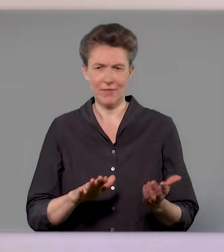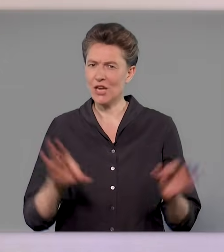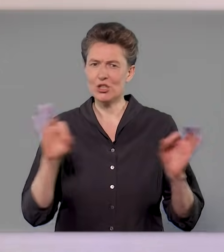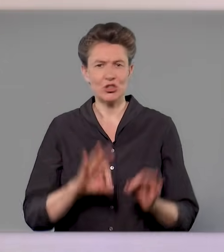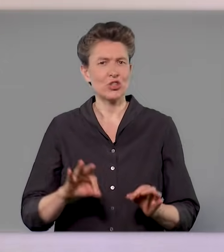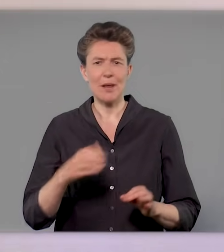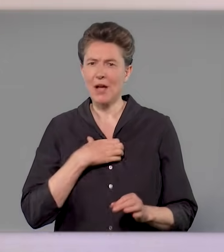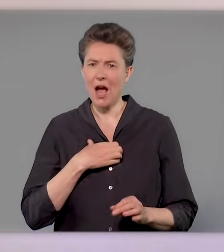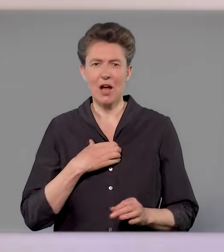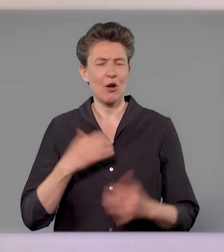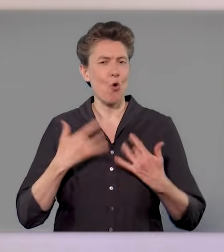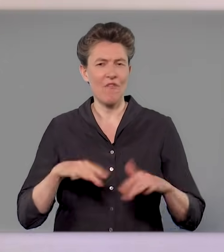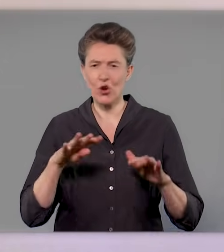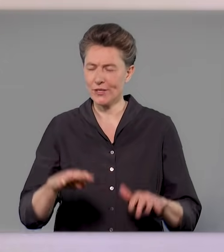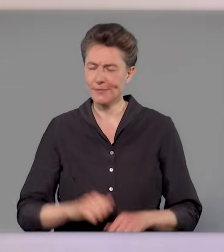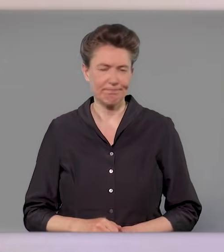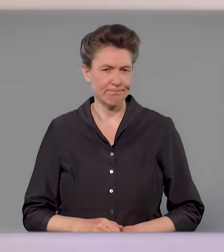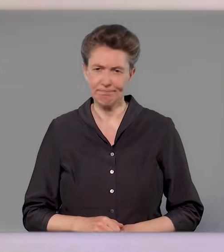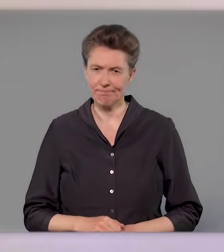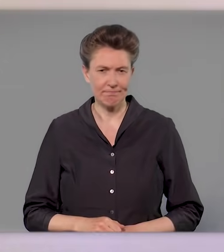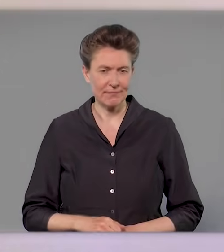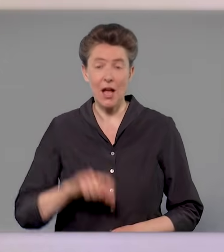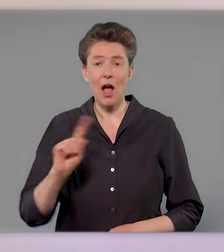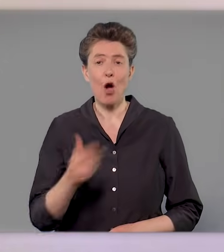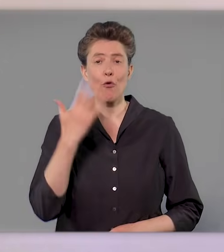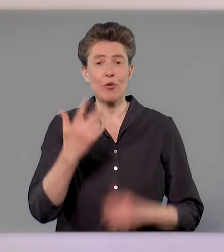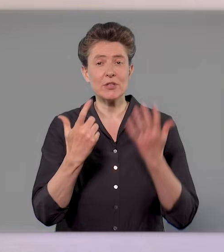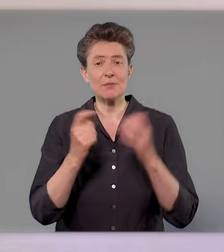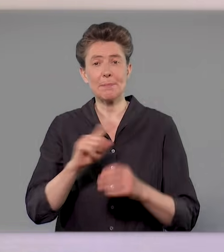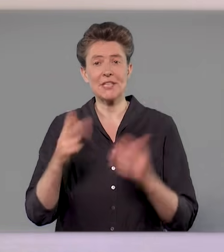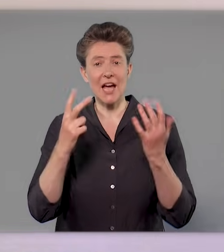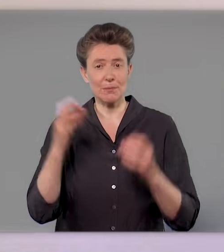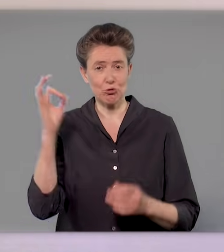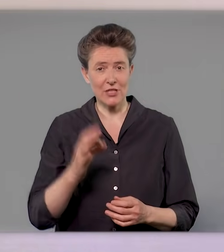oder auch eine sehr schwere Erkrankung und verringert das Risiko, überhaupt zu erkranken